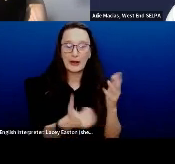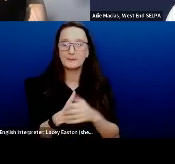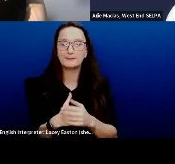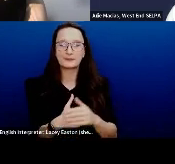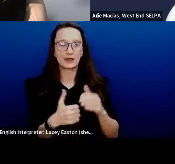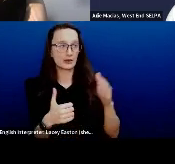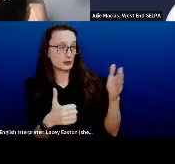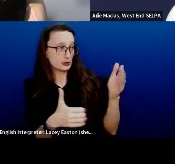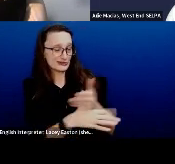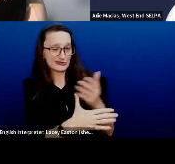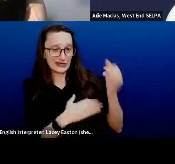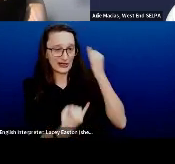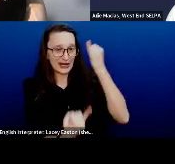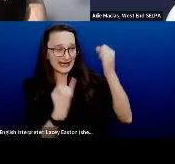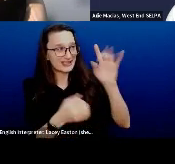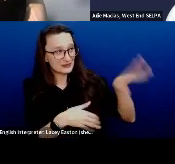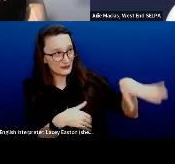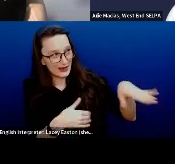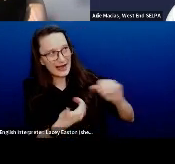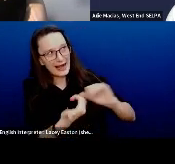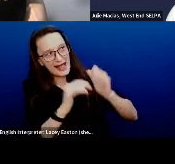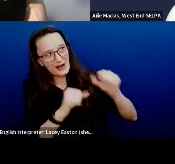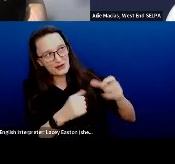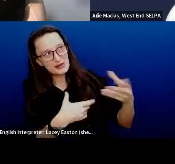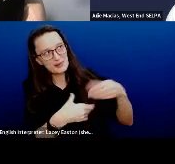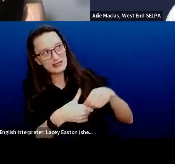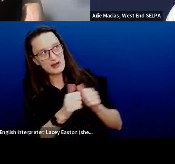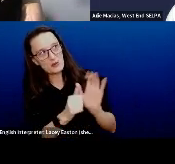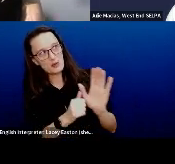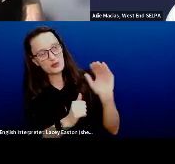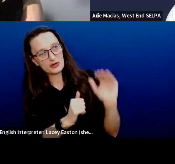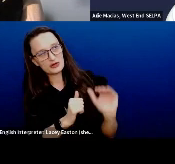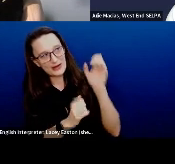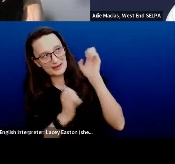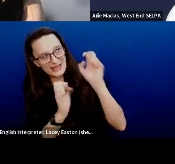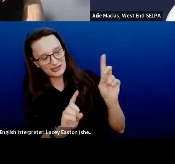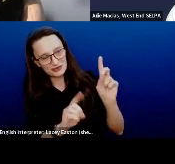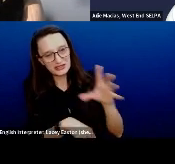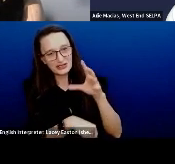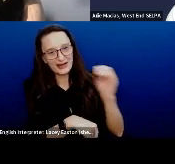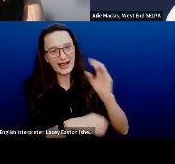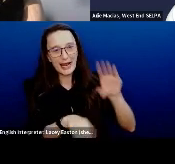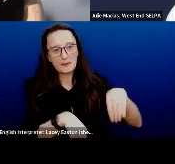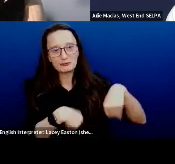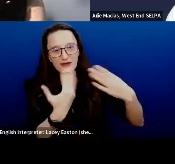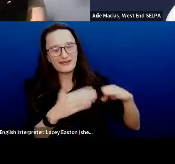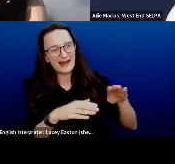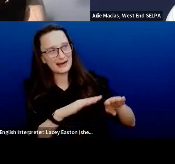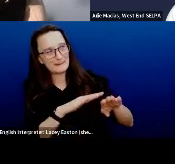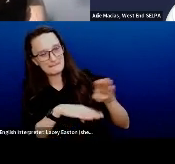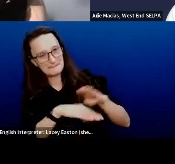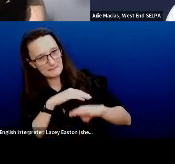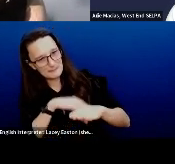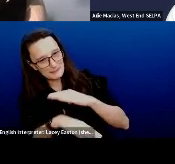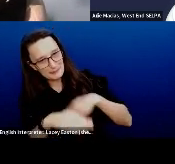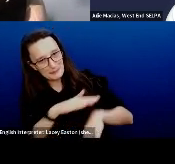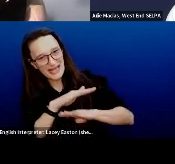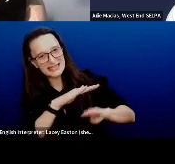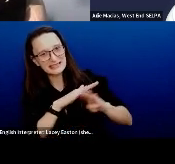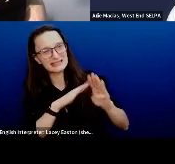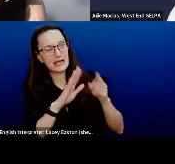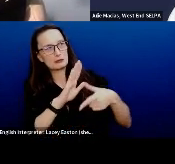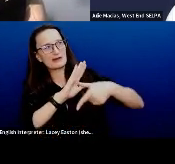participar en la educación de sus hijos y proporcionar descripciones generales básicas de todo el proceso del IEP. Las otras